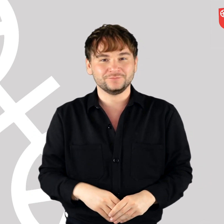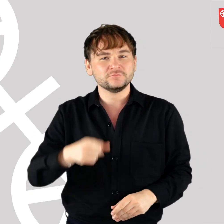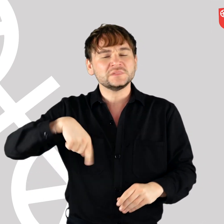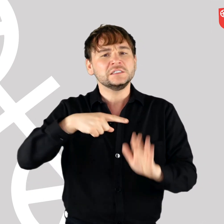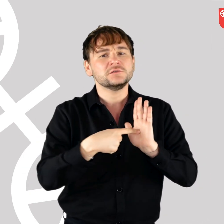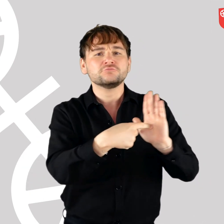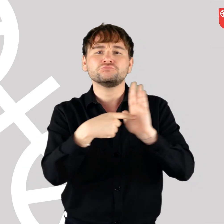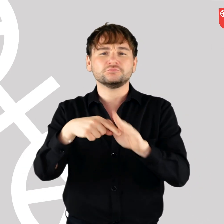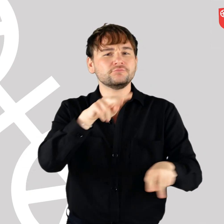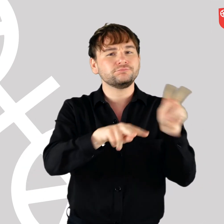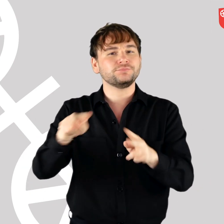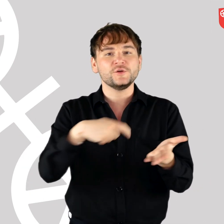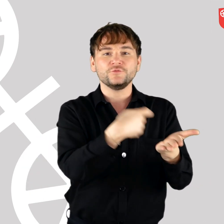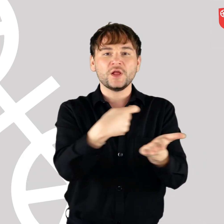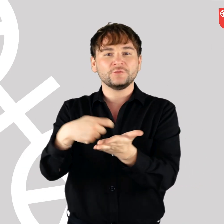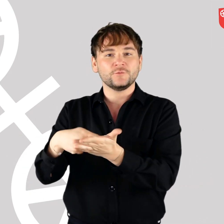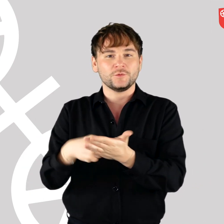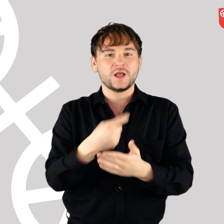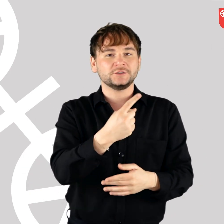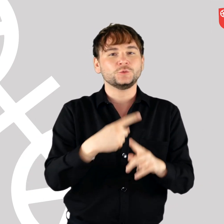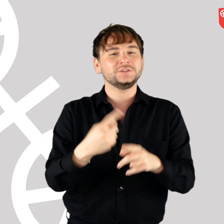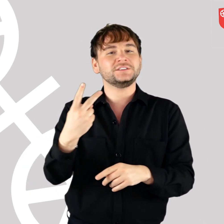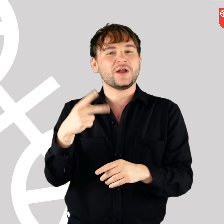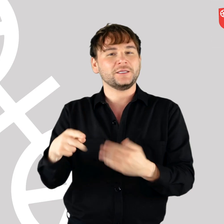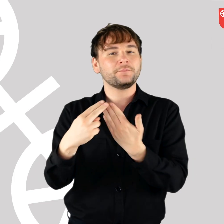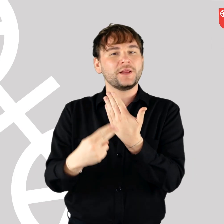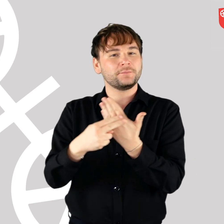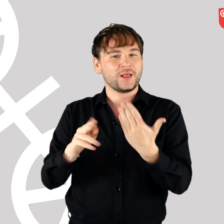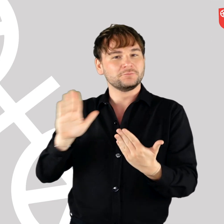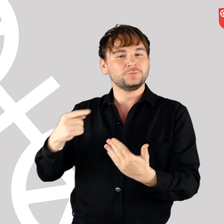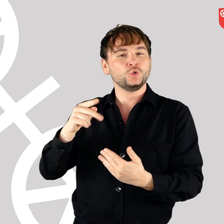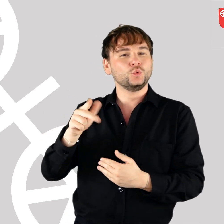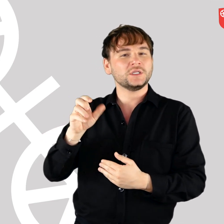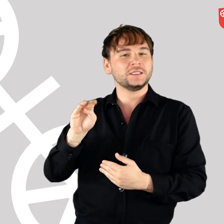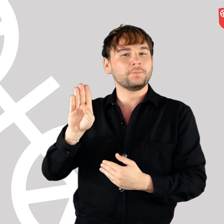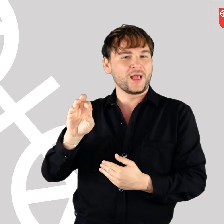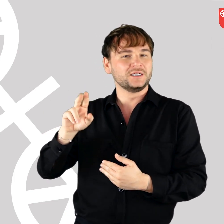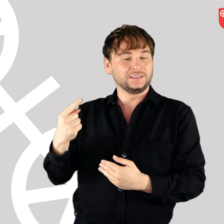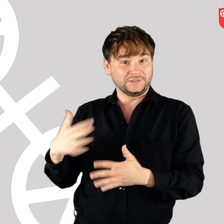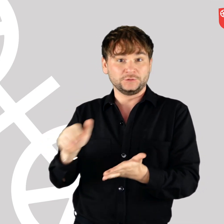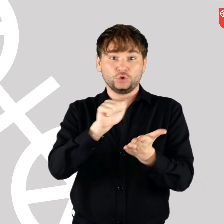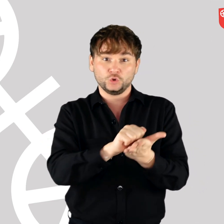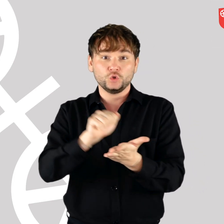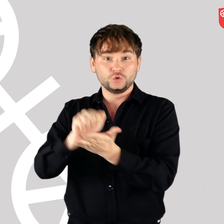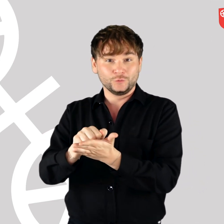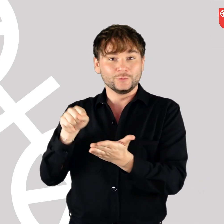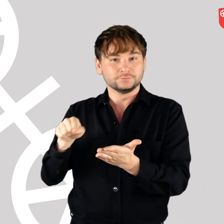Zu seinen Schätzen gehören zwei Gutenberg-Bibeln,welche Johannes Gutenberg